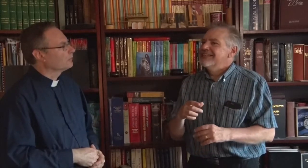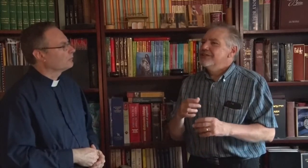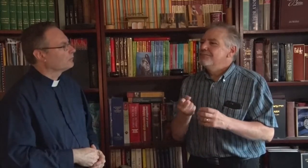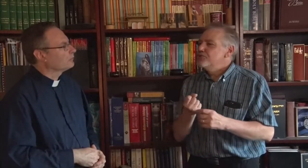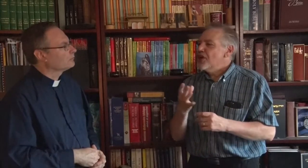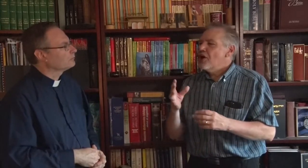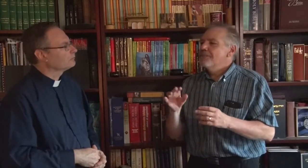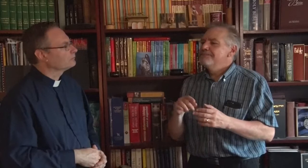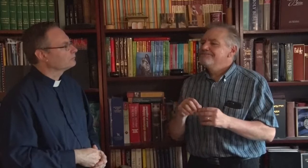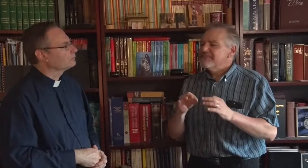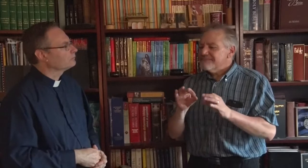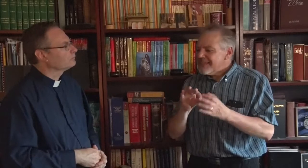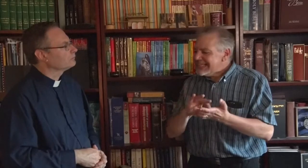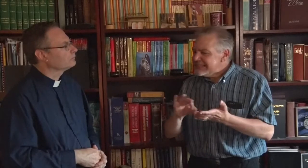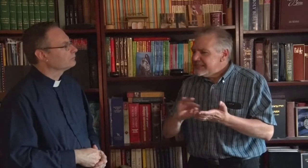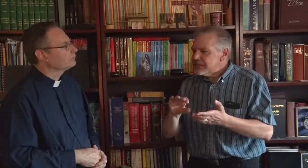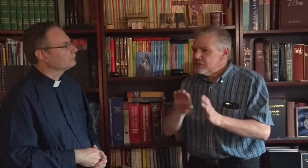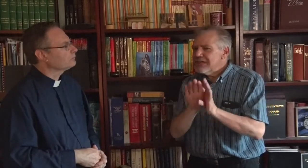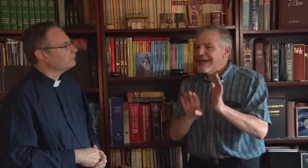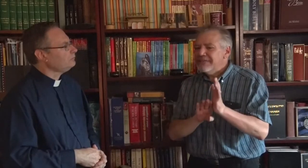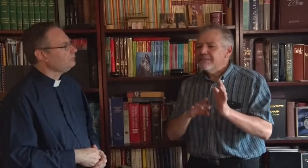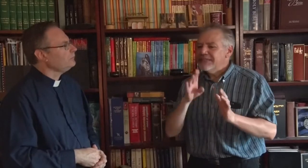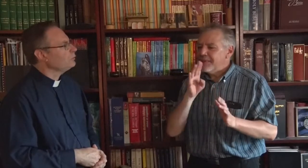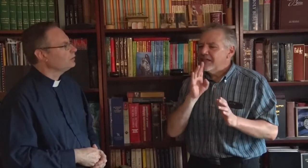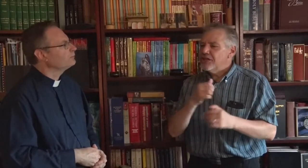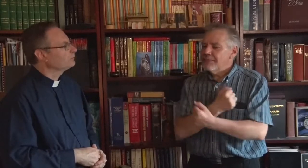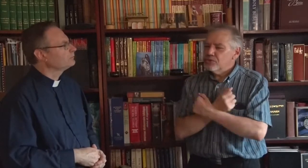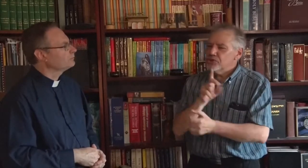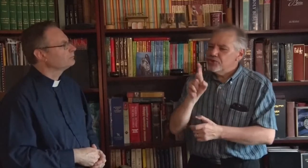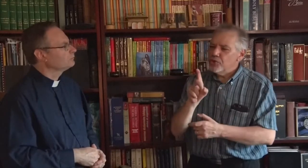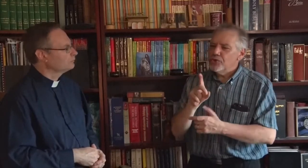Il y a plusieurs écritures dans la Bible qui parlait de l’amour de Dieu.